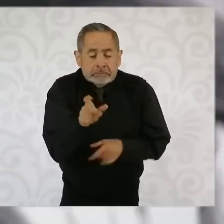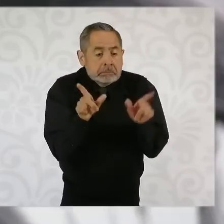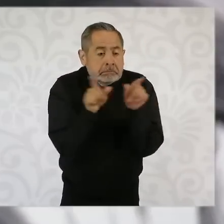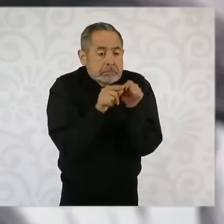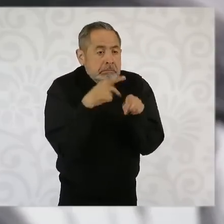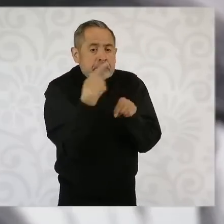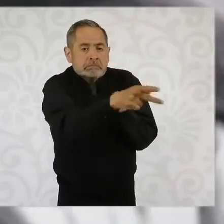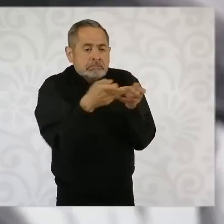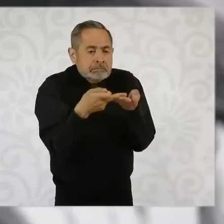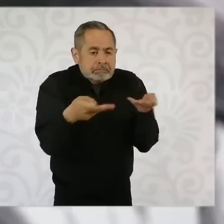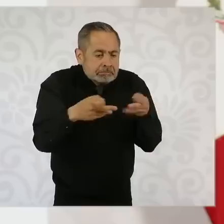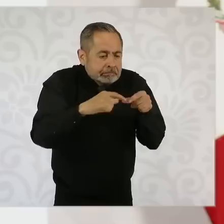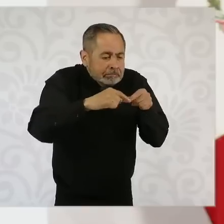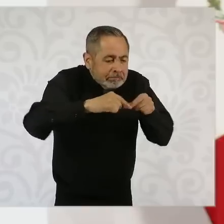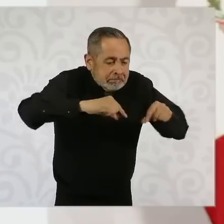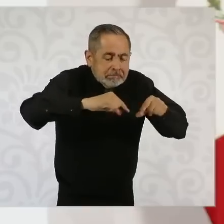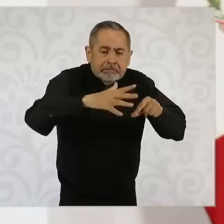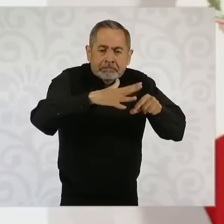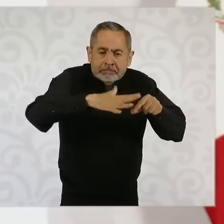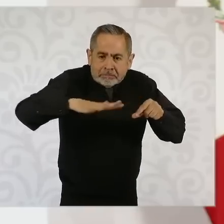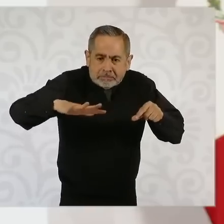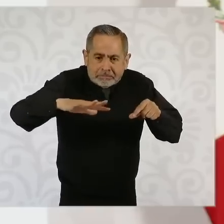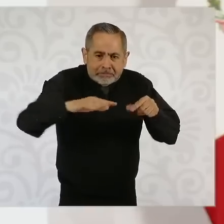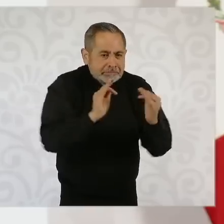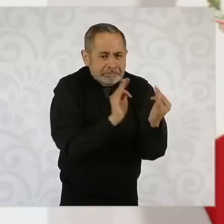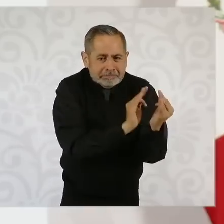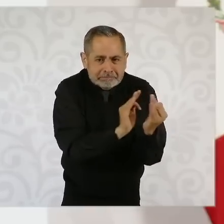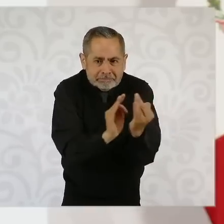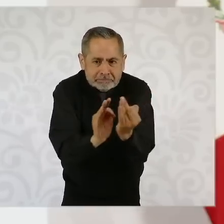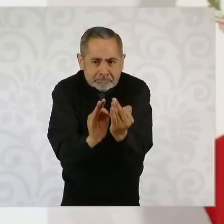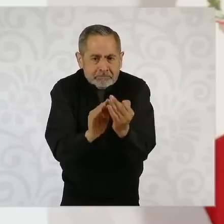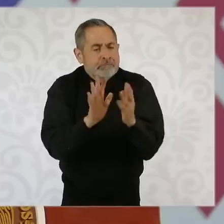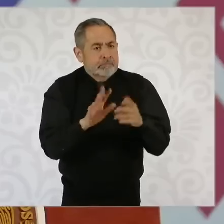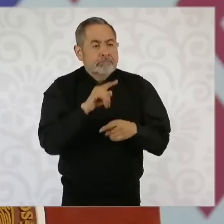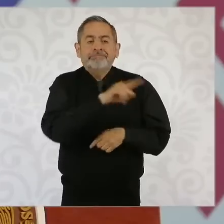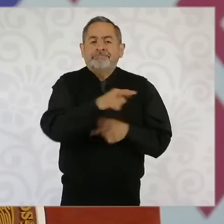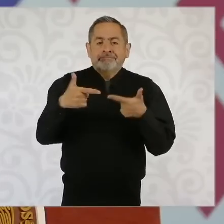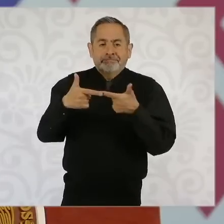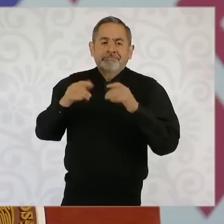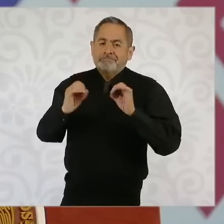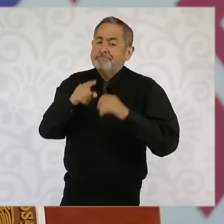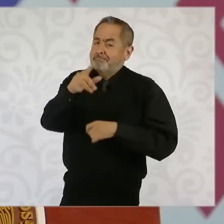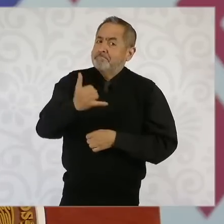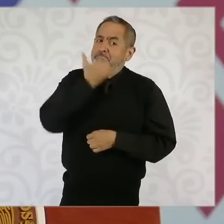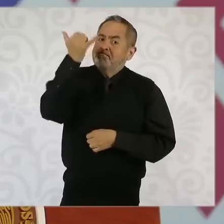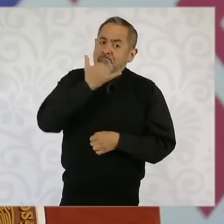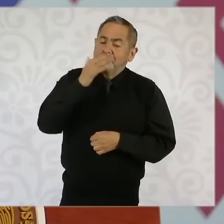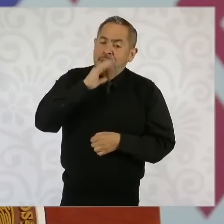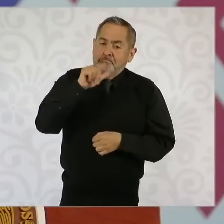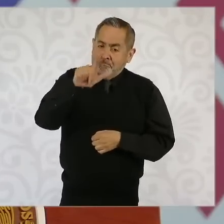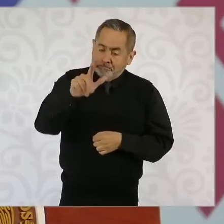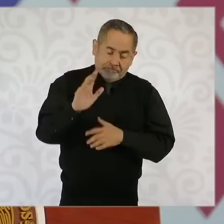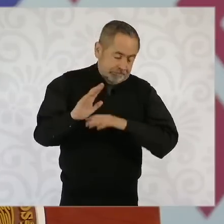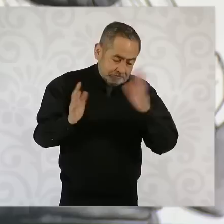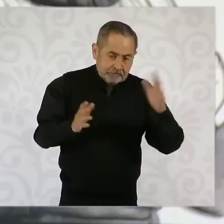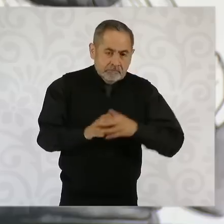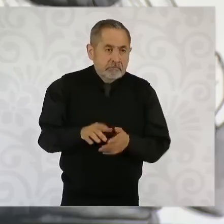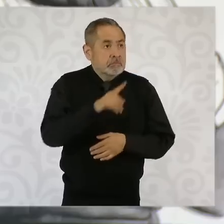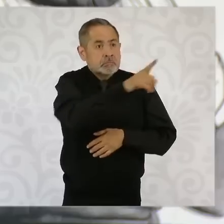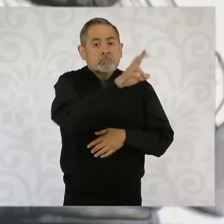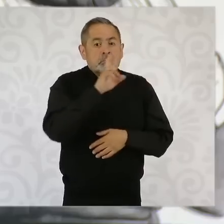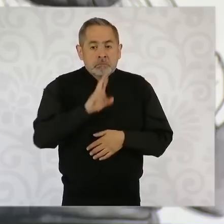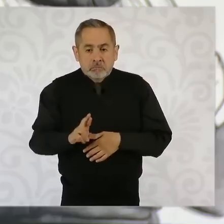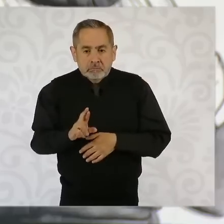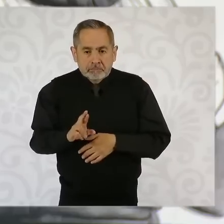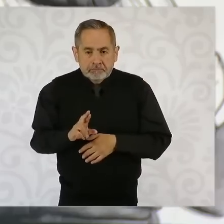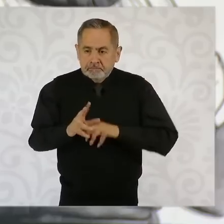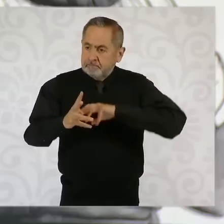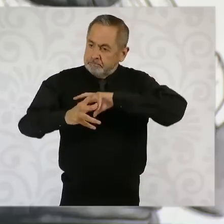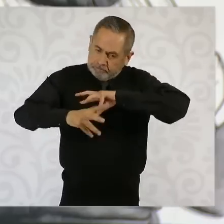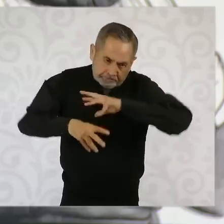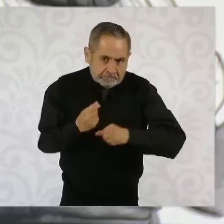continental entonces Google está equivocado entonces contestaron y les regresó la carta